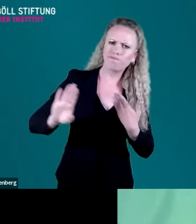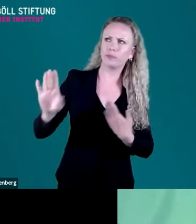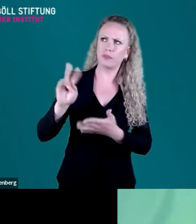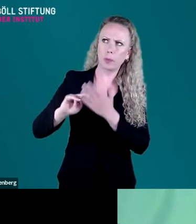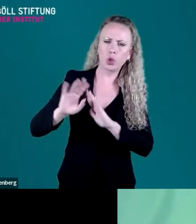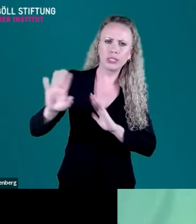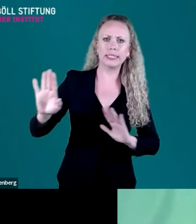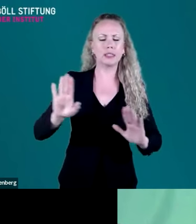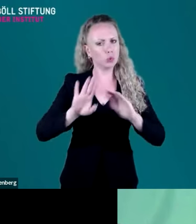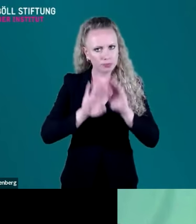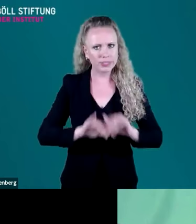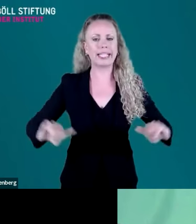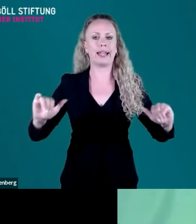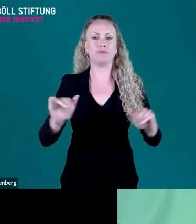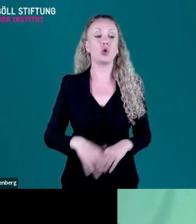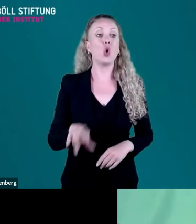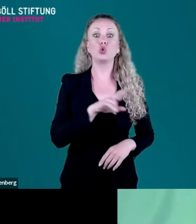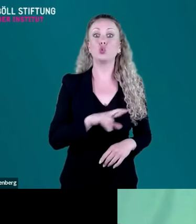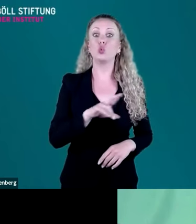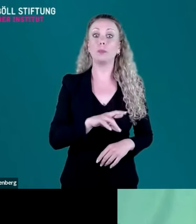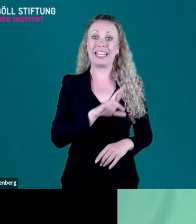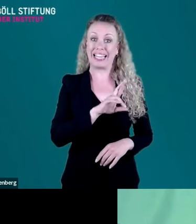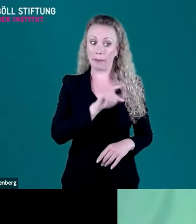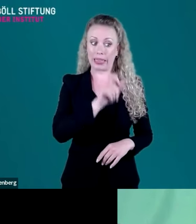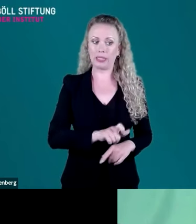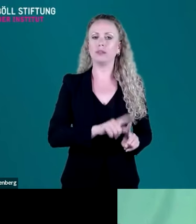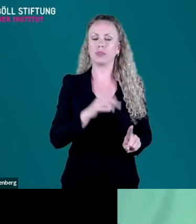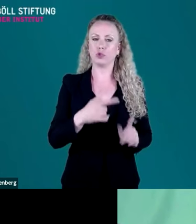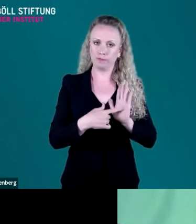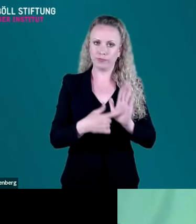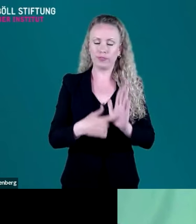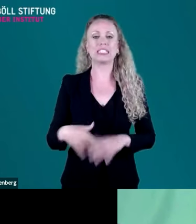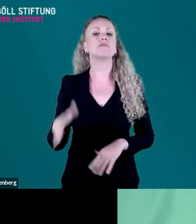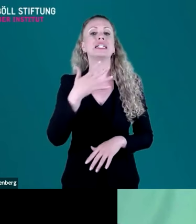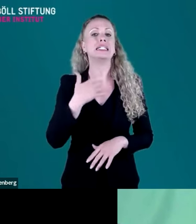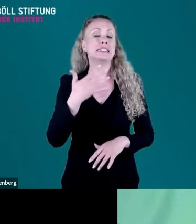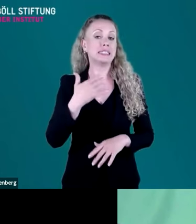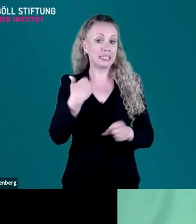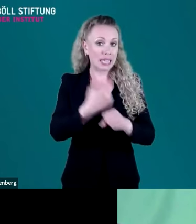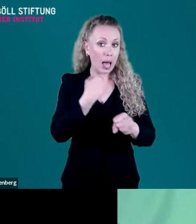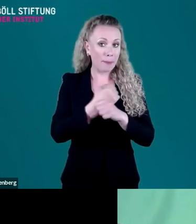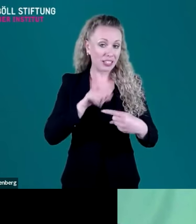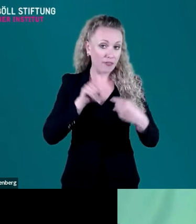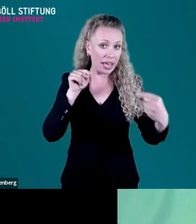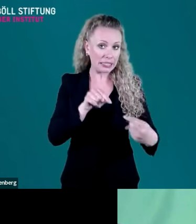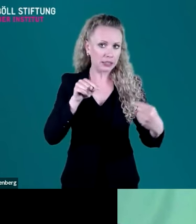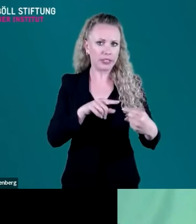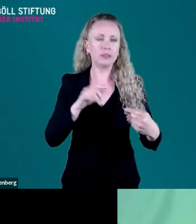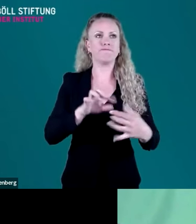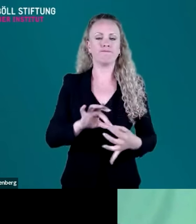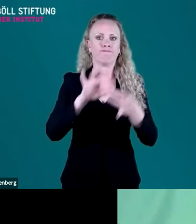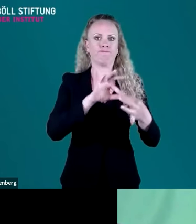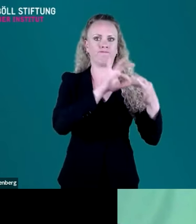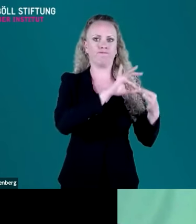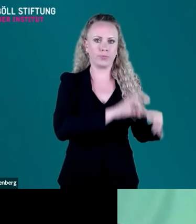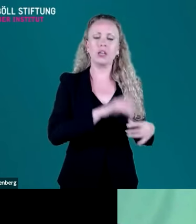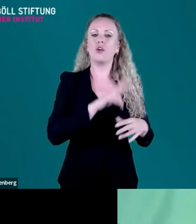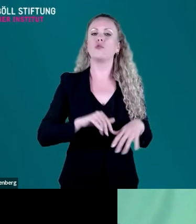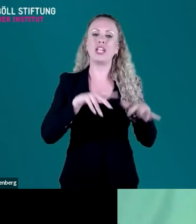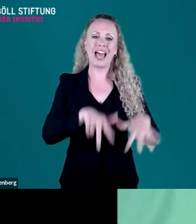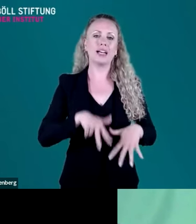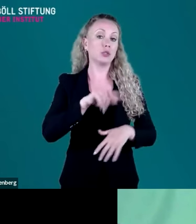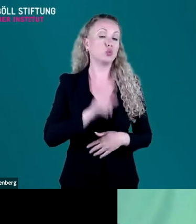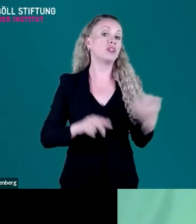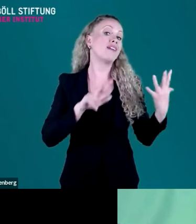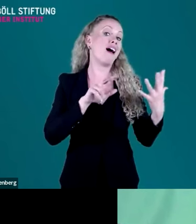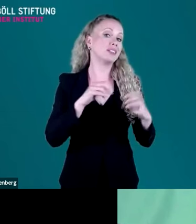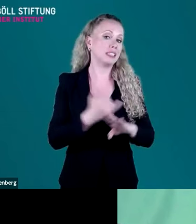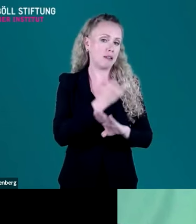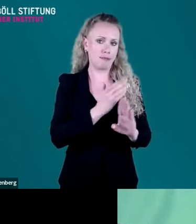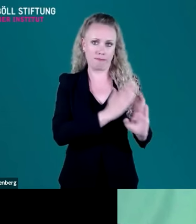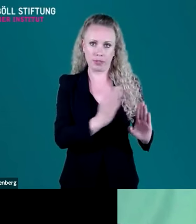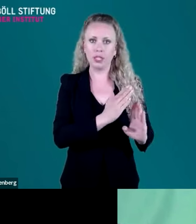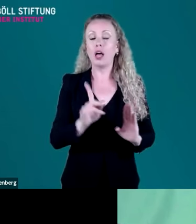Und von Ruby Rebelde: „Ich möchte anmerken, dass sexarbeitsfeindliche Narrative auf die 1880er zurückgehen und damit ein Kernthema des Weißen Feminismus darstellen.